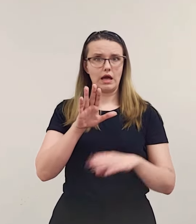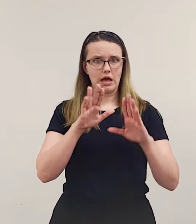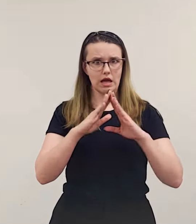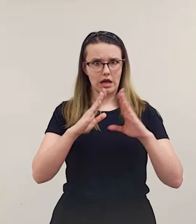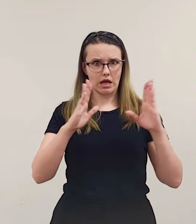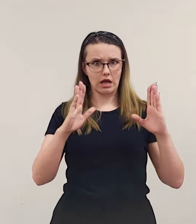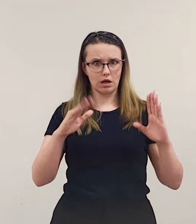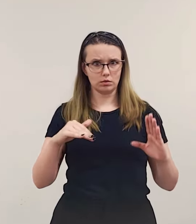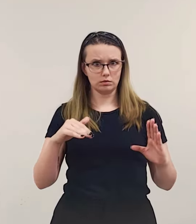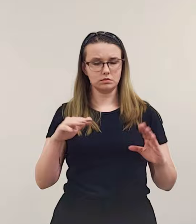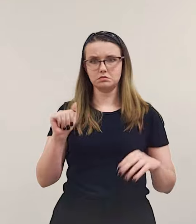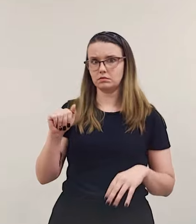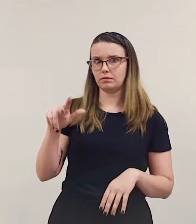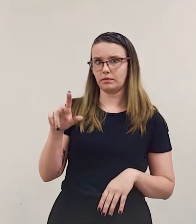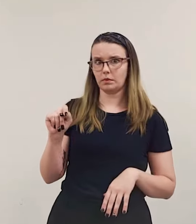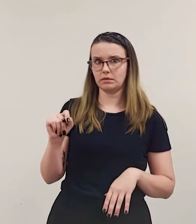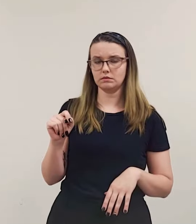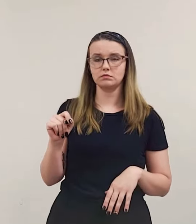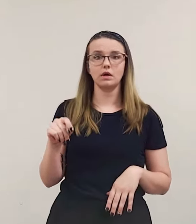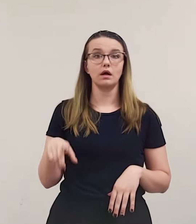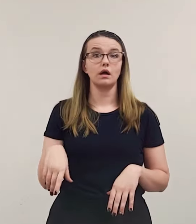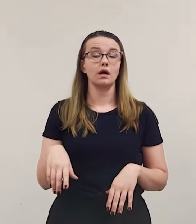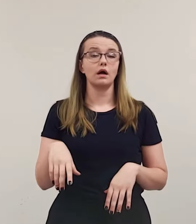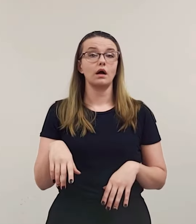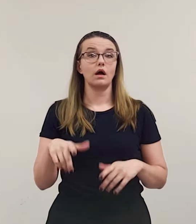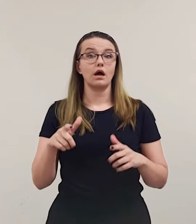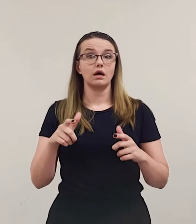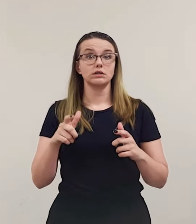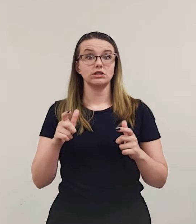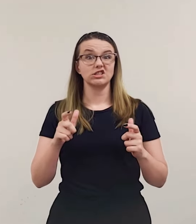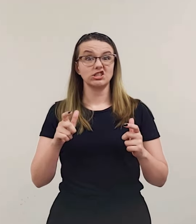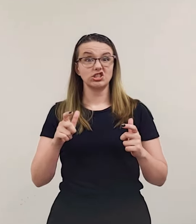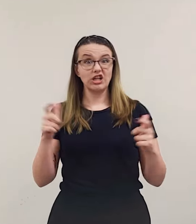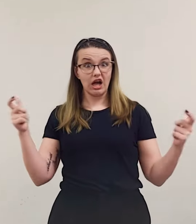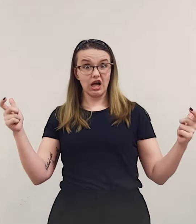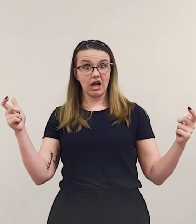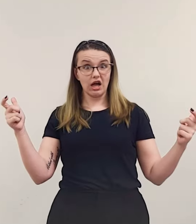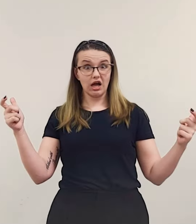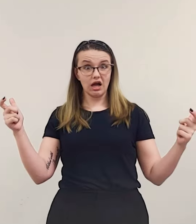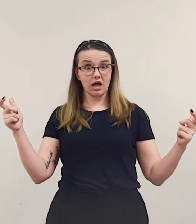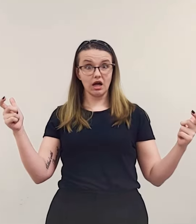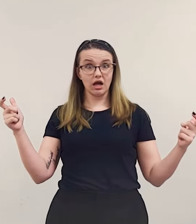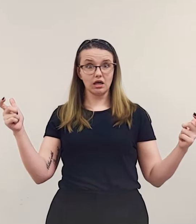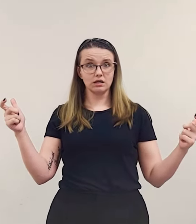HOUSE APT BIG (notice the mouth morpheme!)